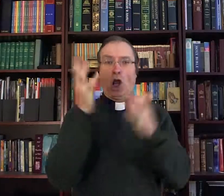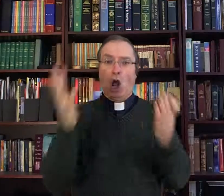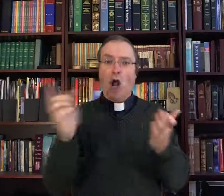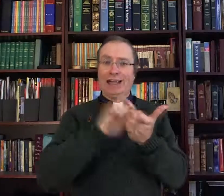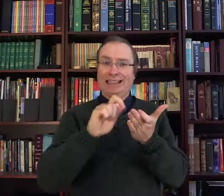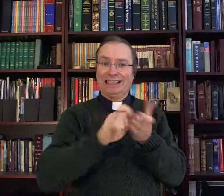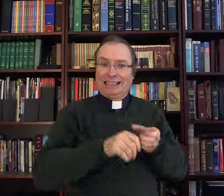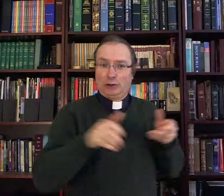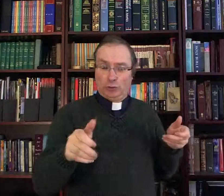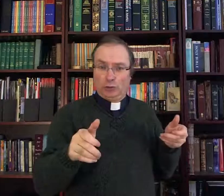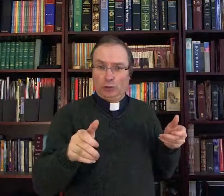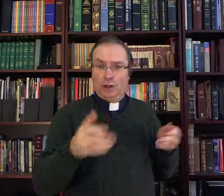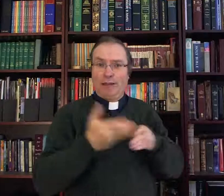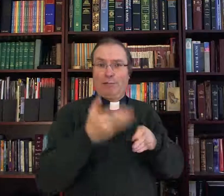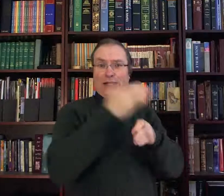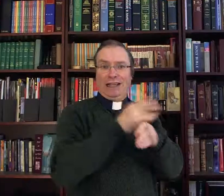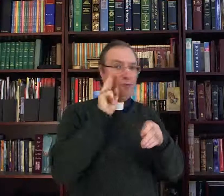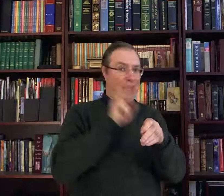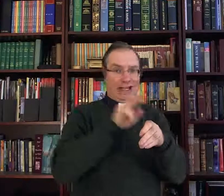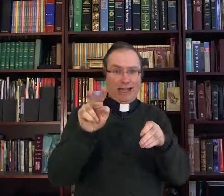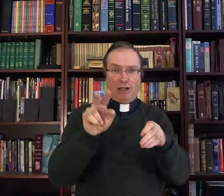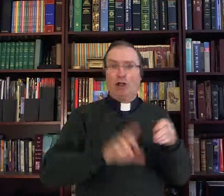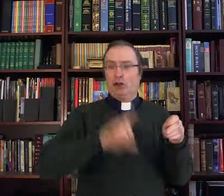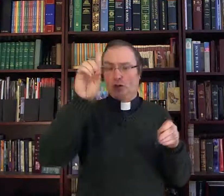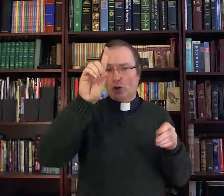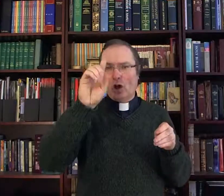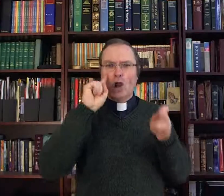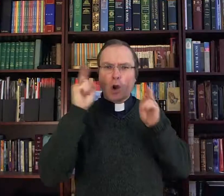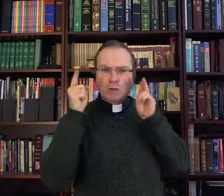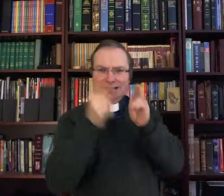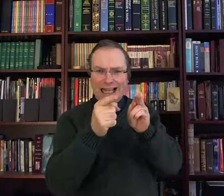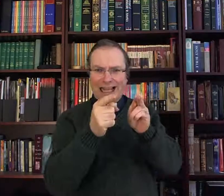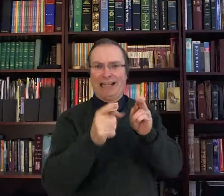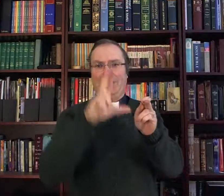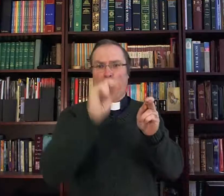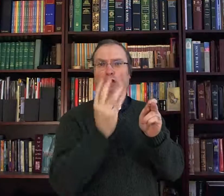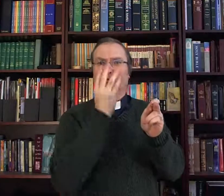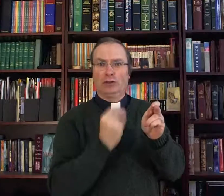Or l’Ecriture prévoyait que Dieu considérerait les non-Juifs